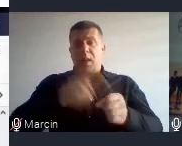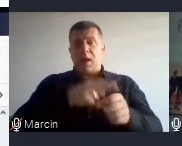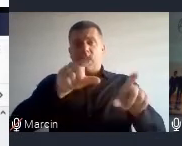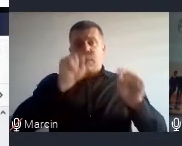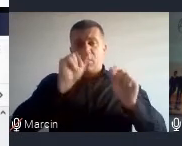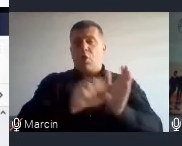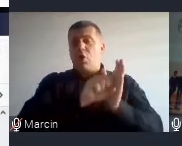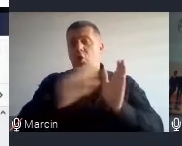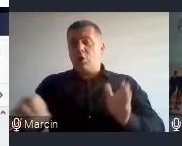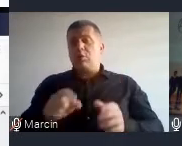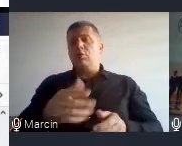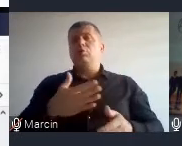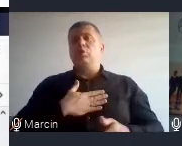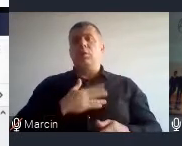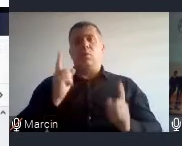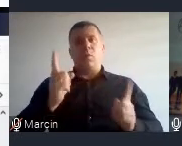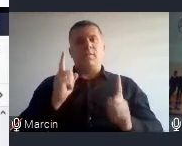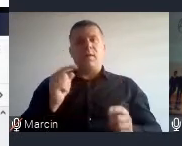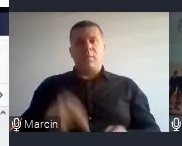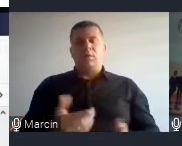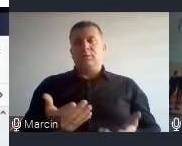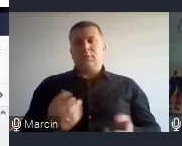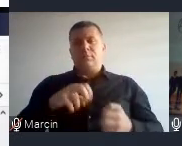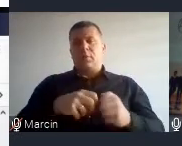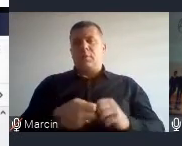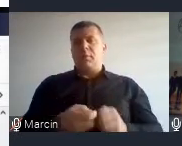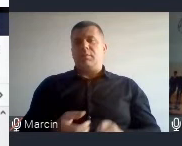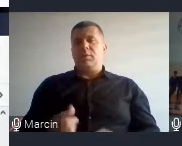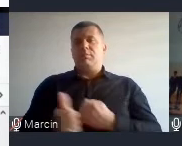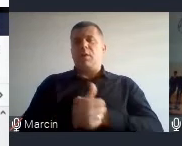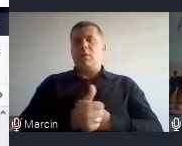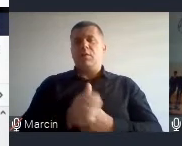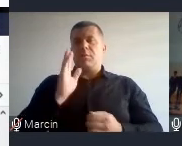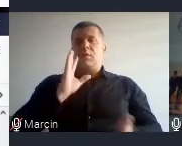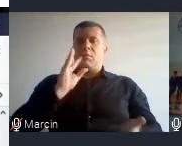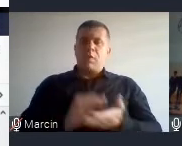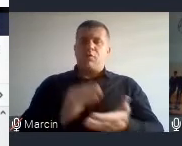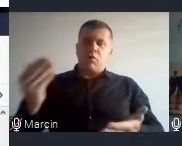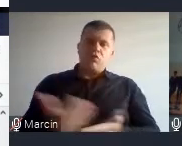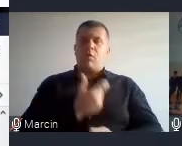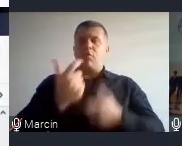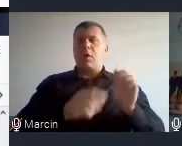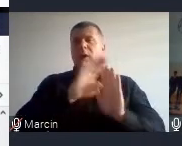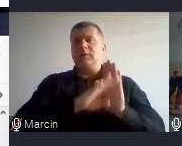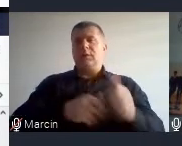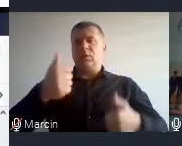która może państwu związać ręce i na przykład spowodować, że ponownie będziecie musieli robić zasadę konkurencyjności,